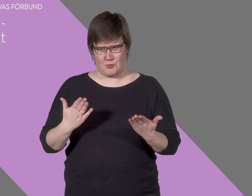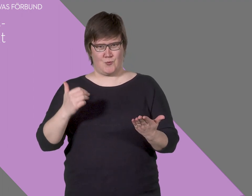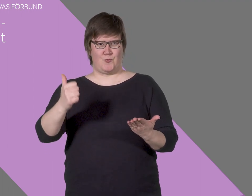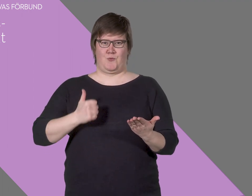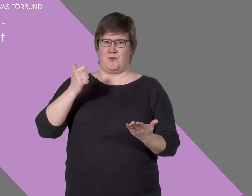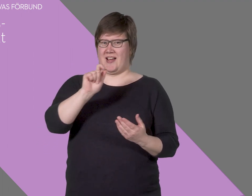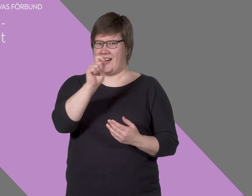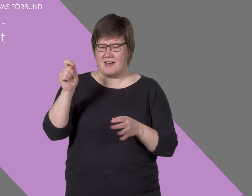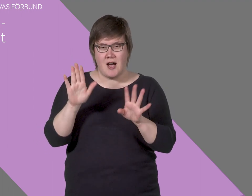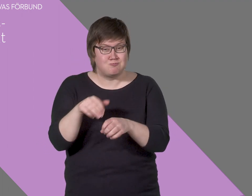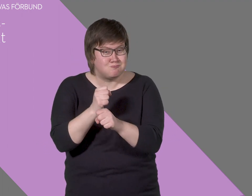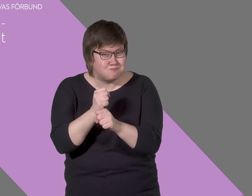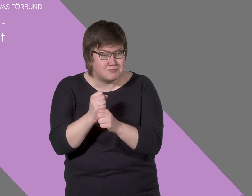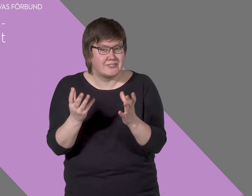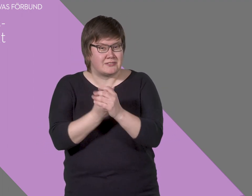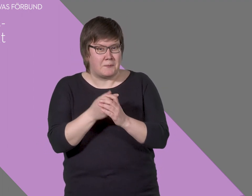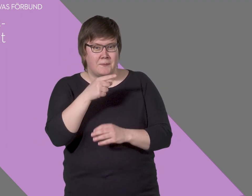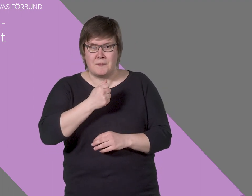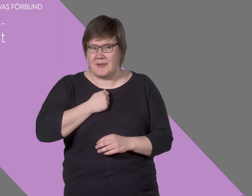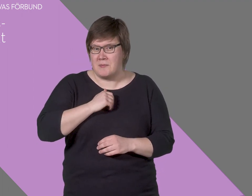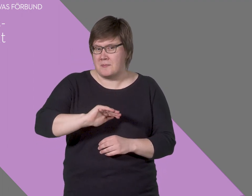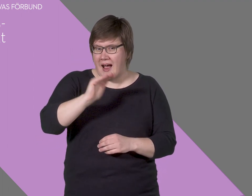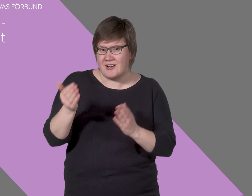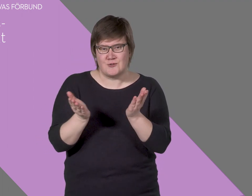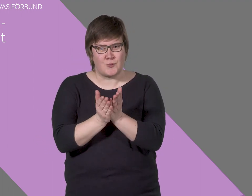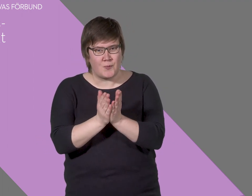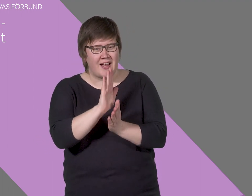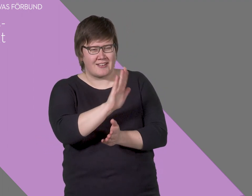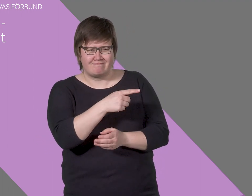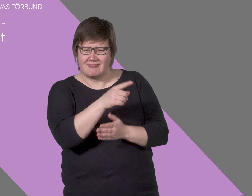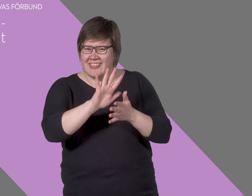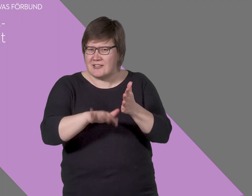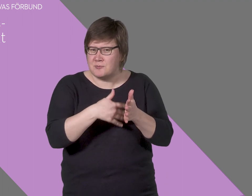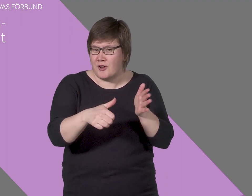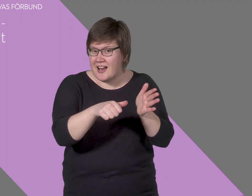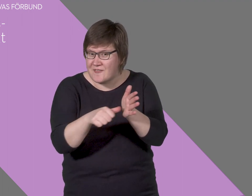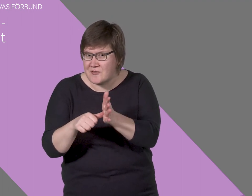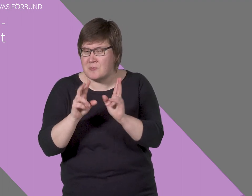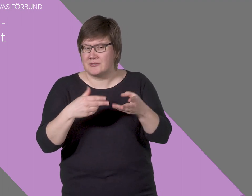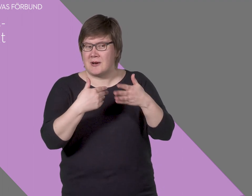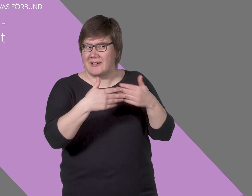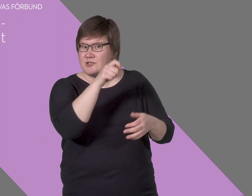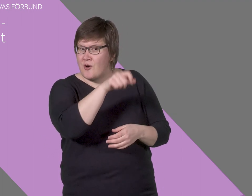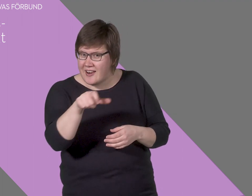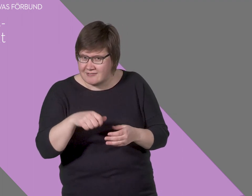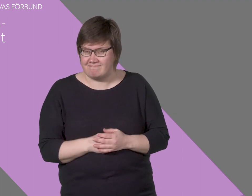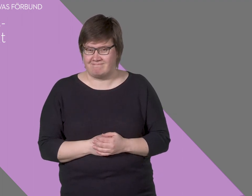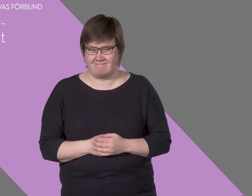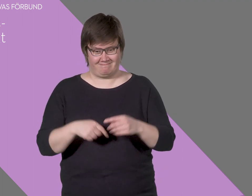Årets kalender har tagits fram tillsammans med de teckenspråkiga eleverna - och personalen i skolan i Sockenbacka.